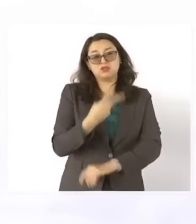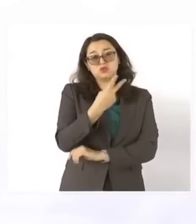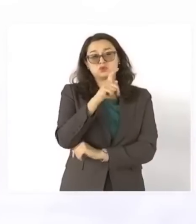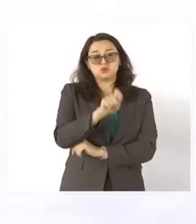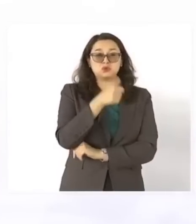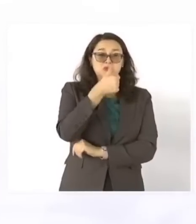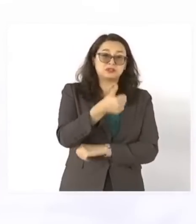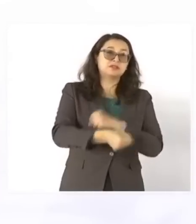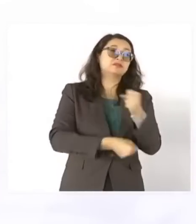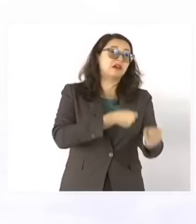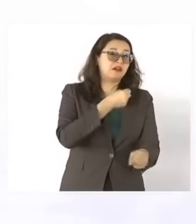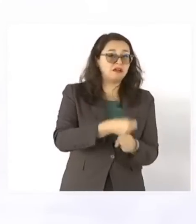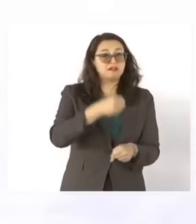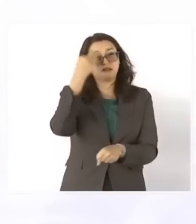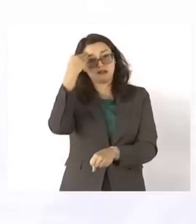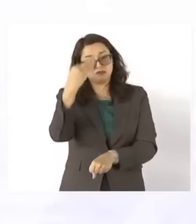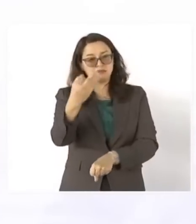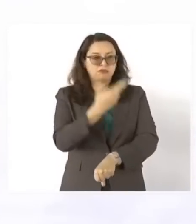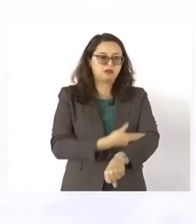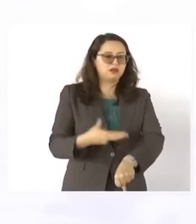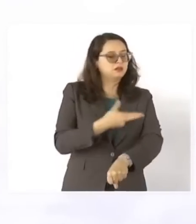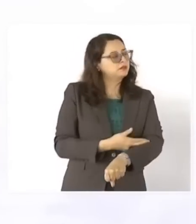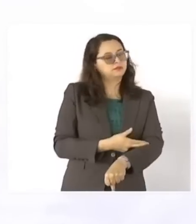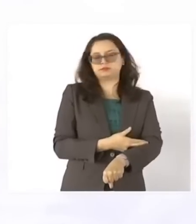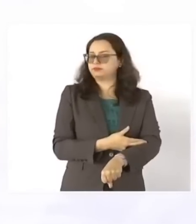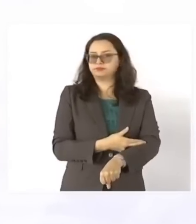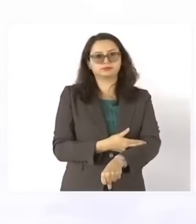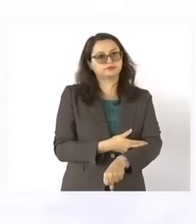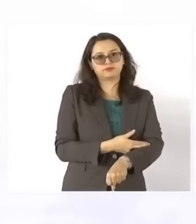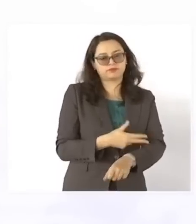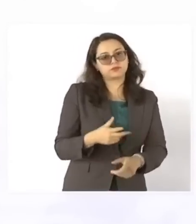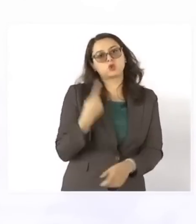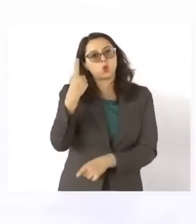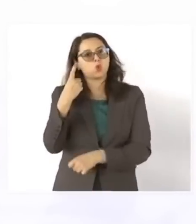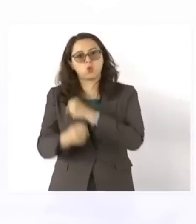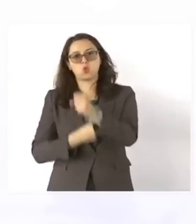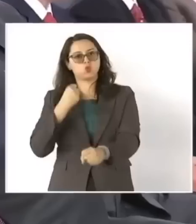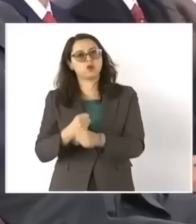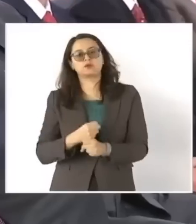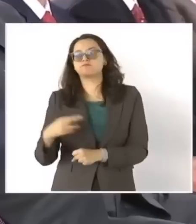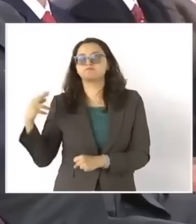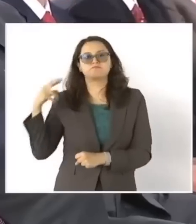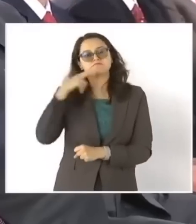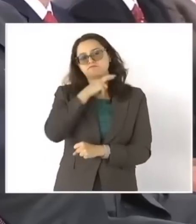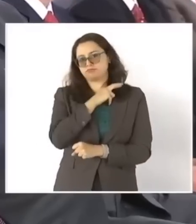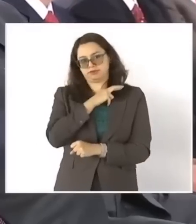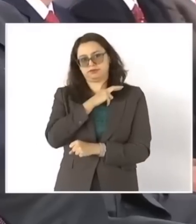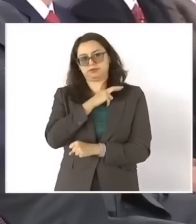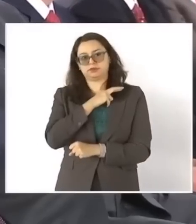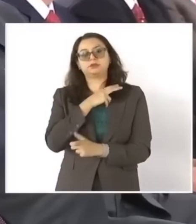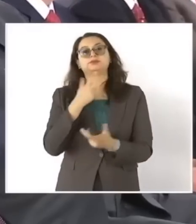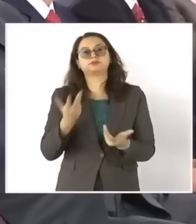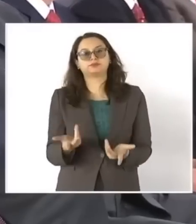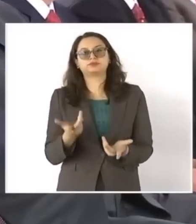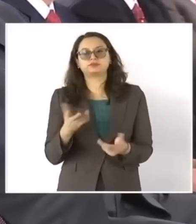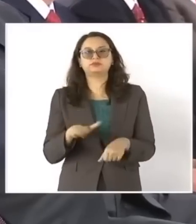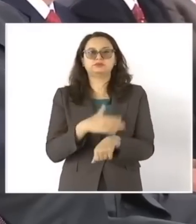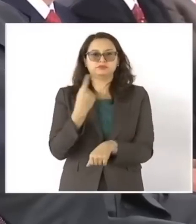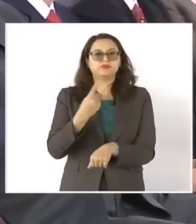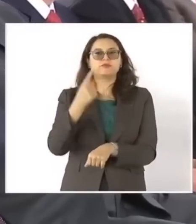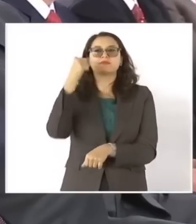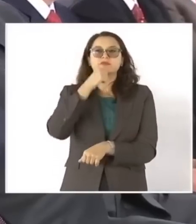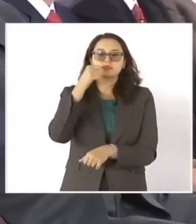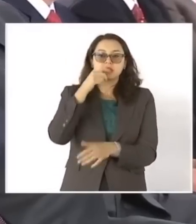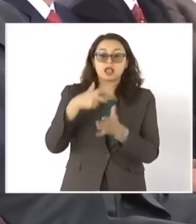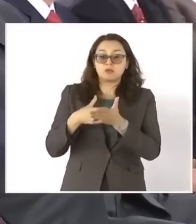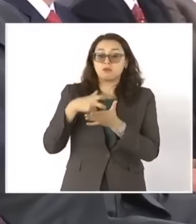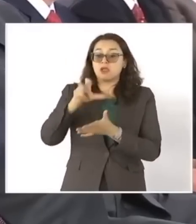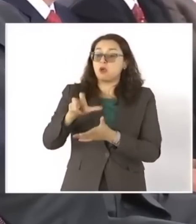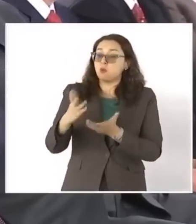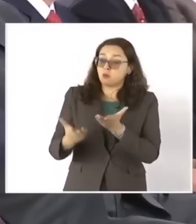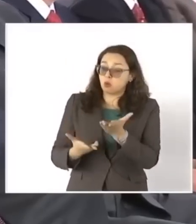inversión para que pasemos de 2.6 desde que eh Hay el la propuesta de una inversión en México a